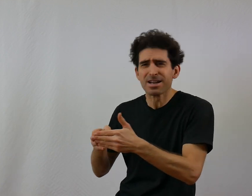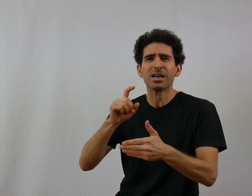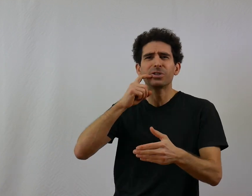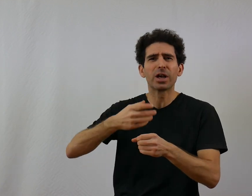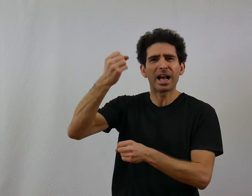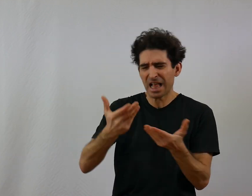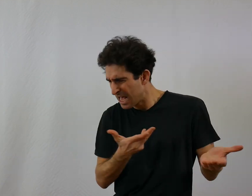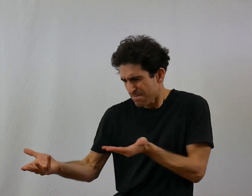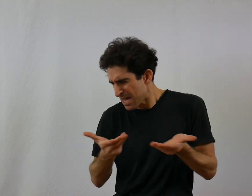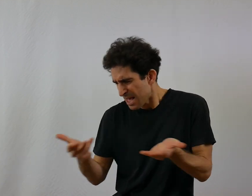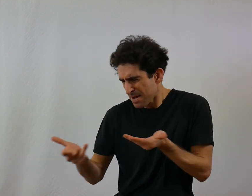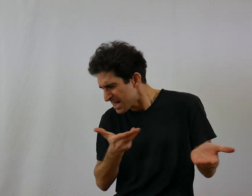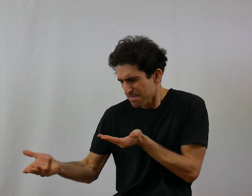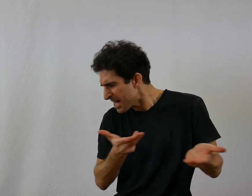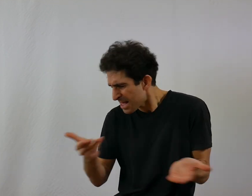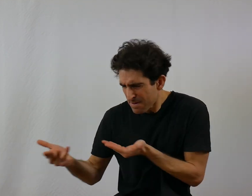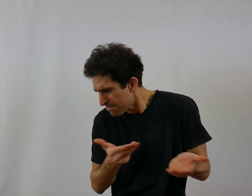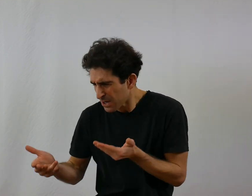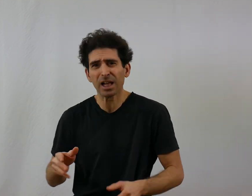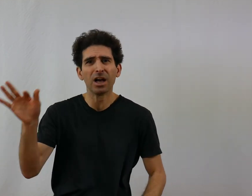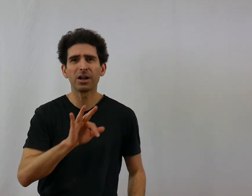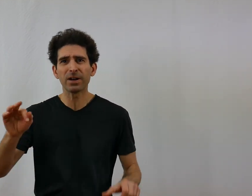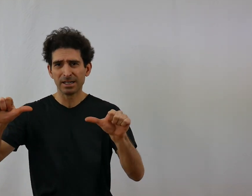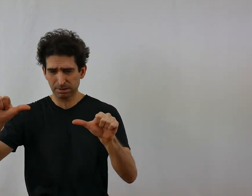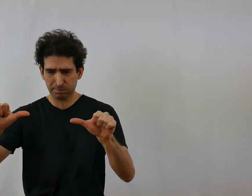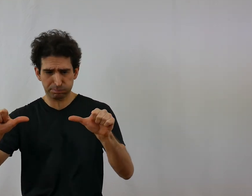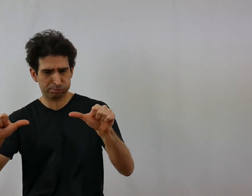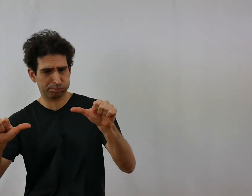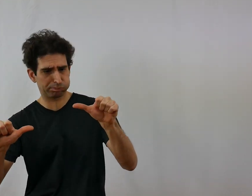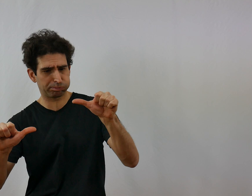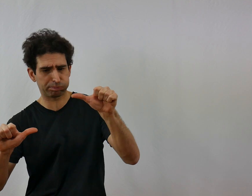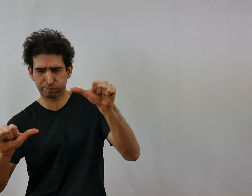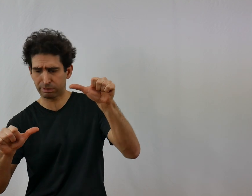du sucre de canne en France. La concurrence est forte avec la nouvelle production,